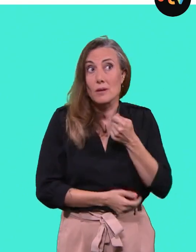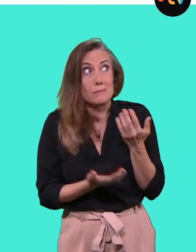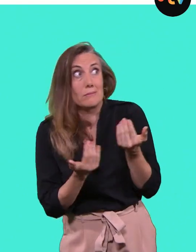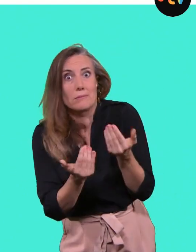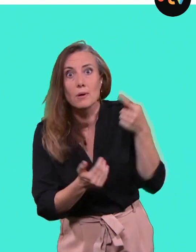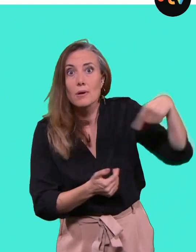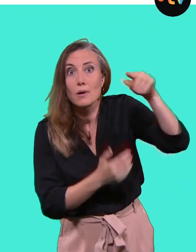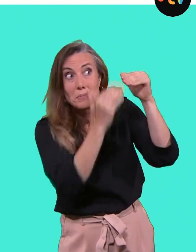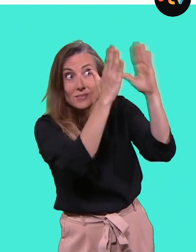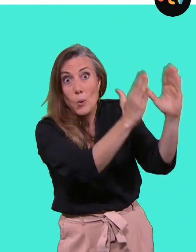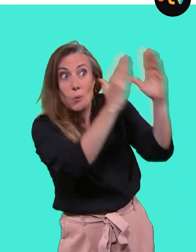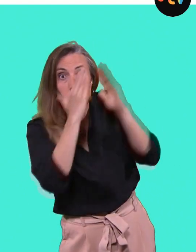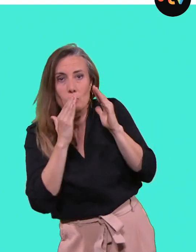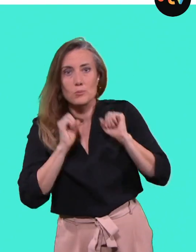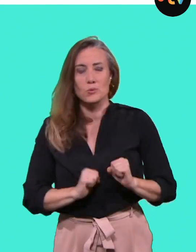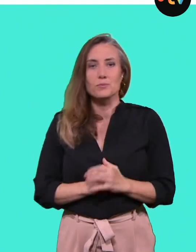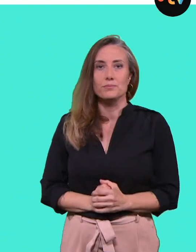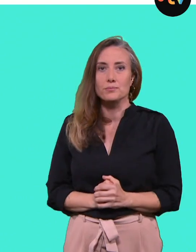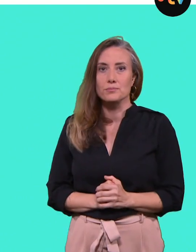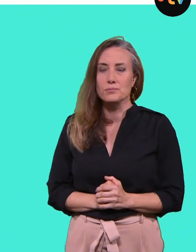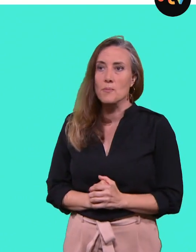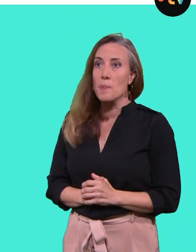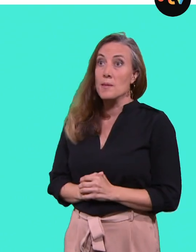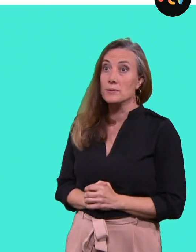Elles vivent sous des tentes en attendant un hébergement d'urgence